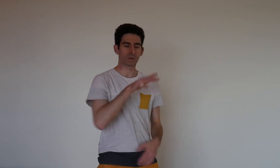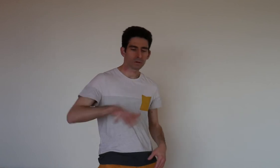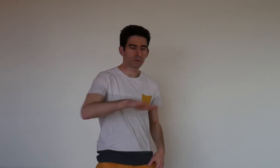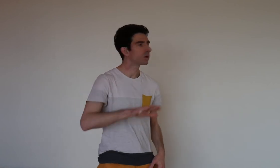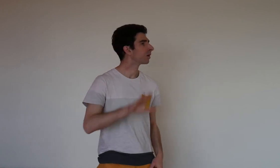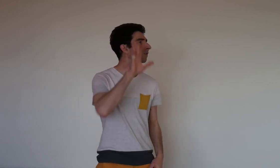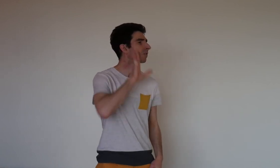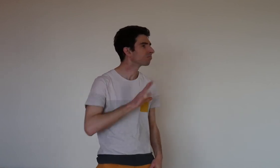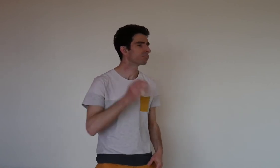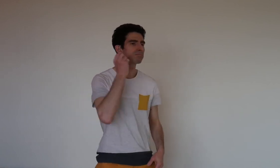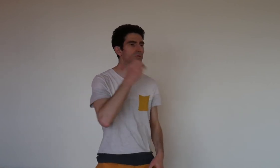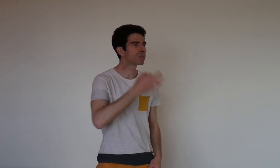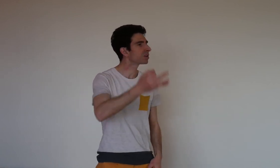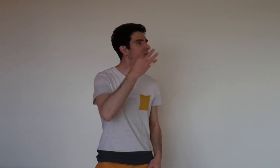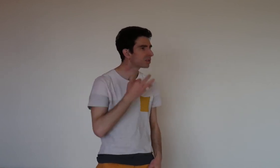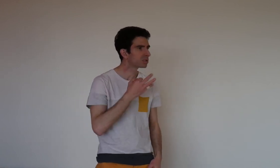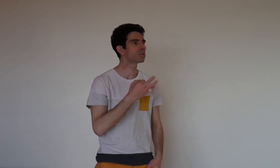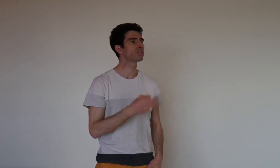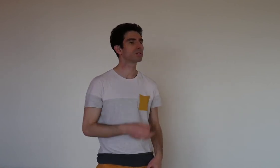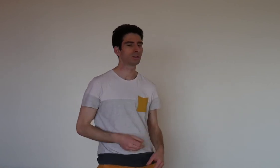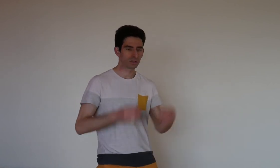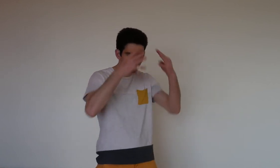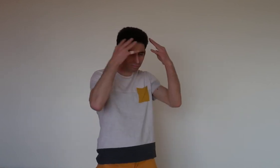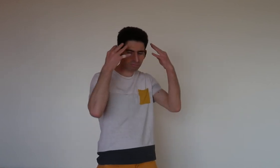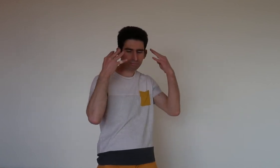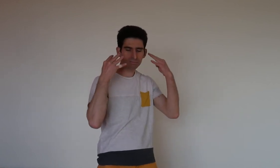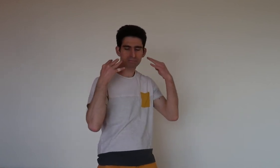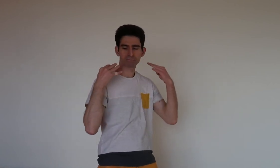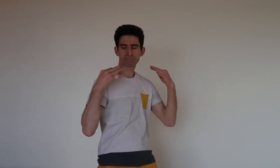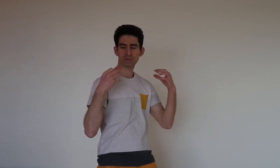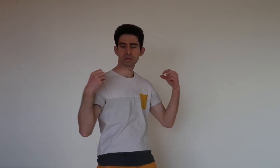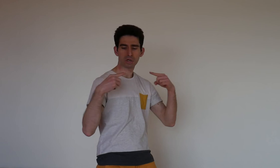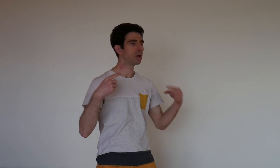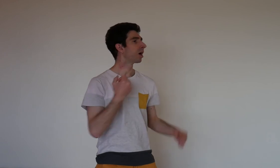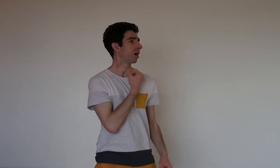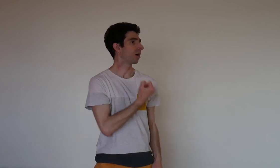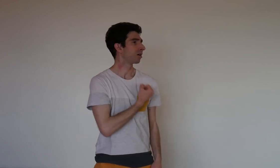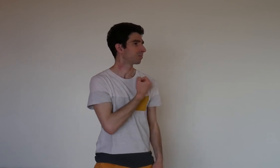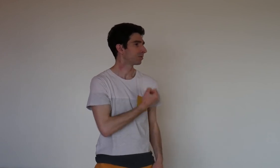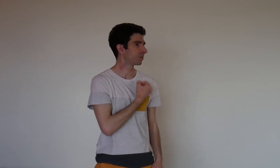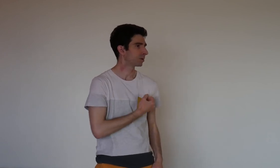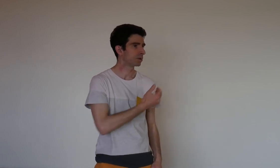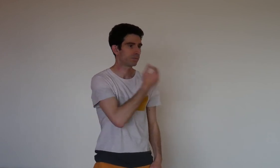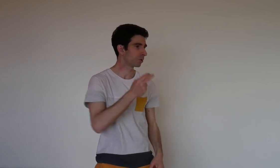Souvent, les femmes me disent que les pointes de leurs cheveux sont abimées et qu'il faut aller